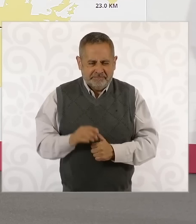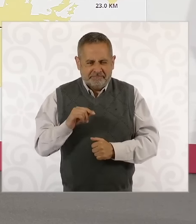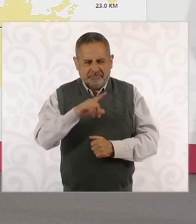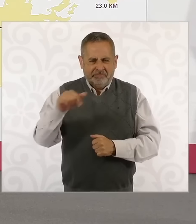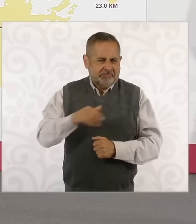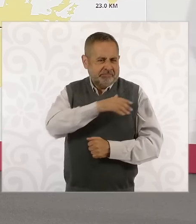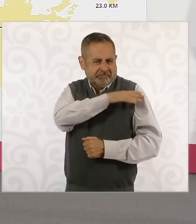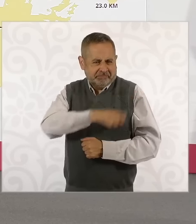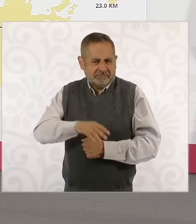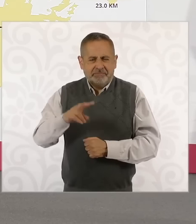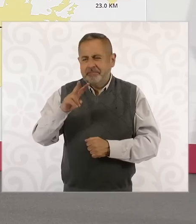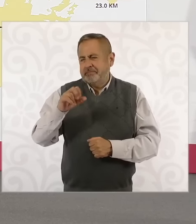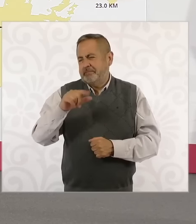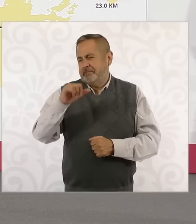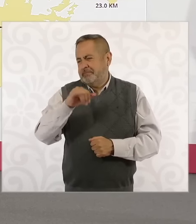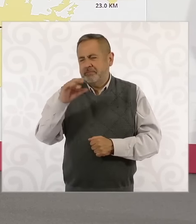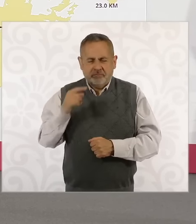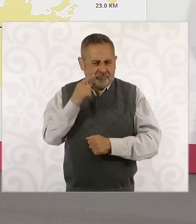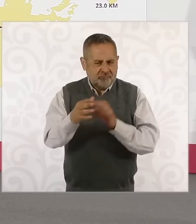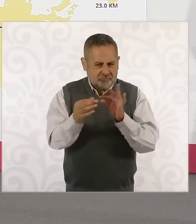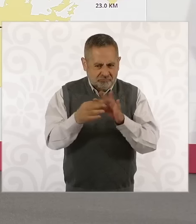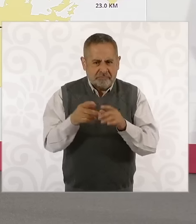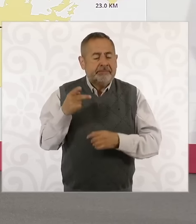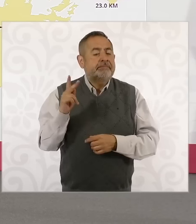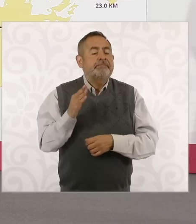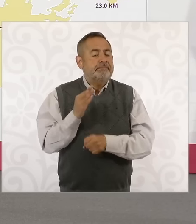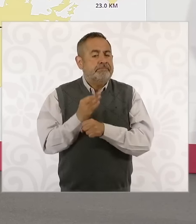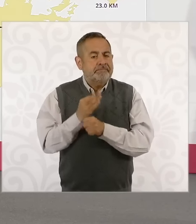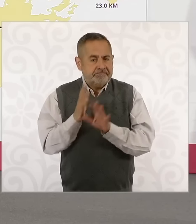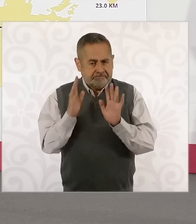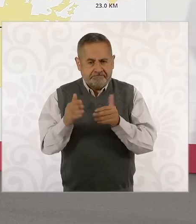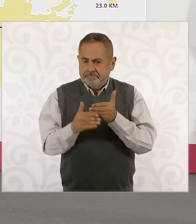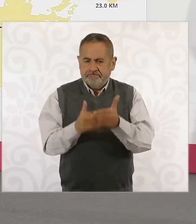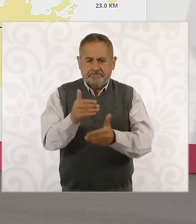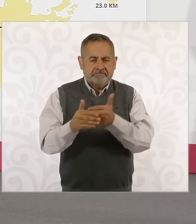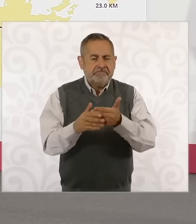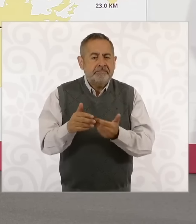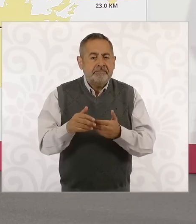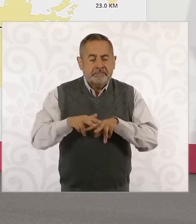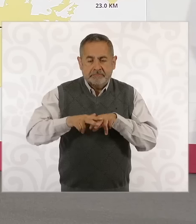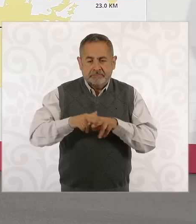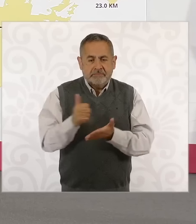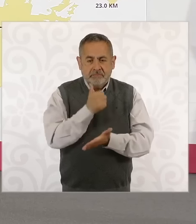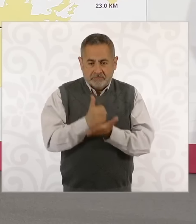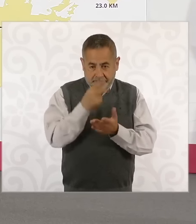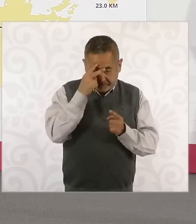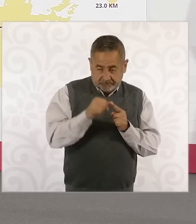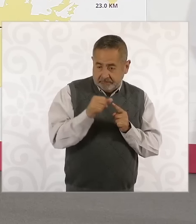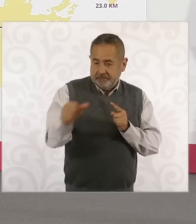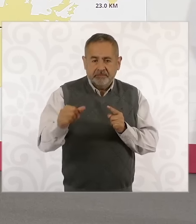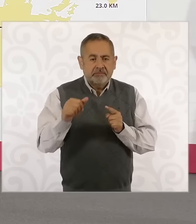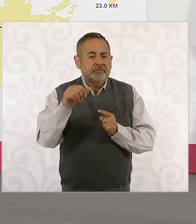Vallejo, pero eh se ha avanzado en el tren Ciudad de México, AIFA Pachuca, la conexión AIFA Pachuca,